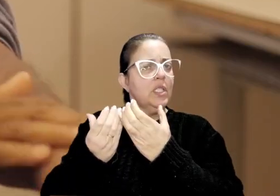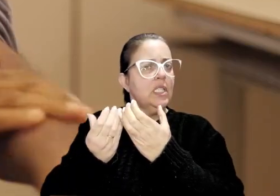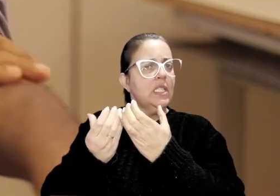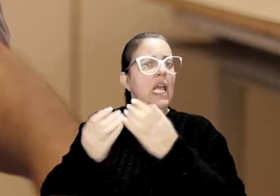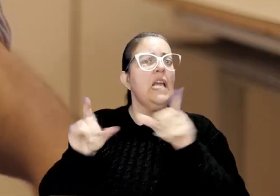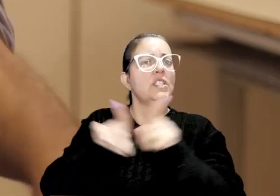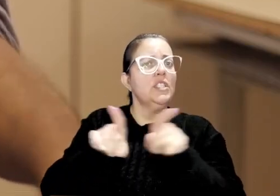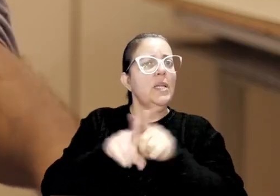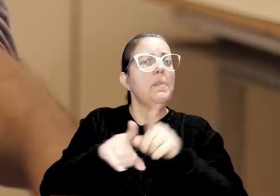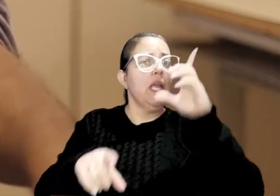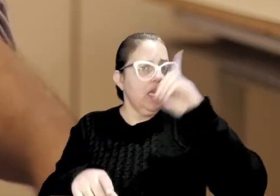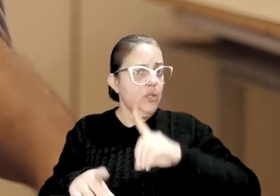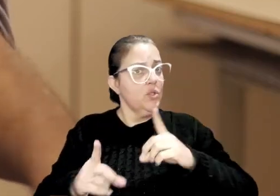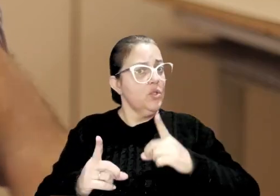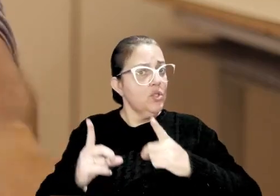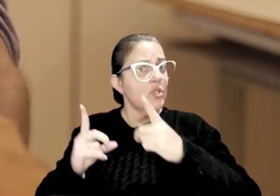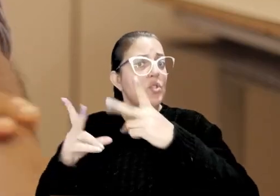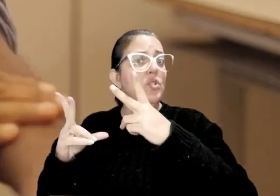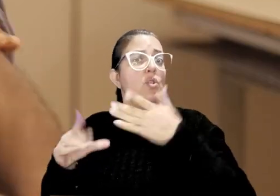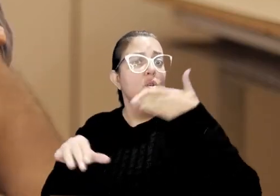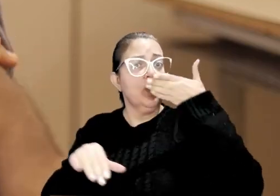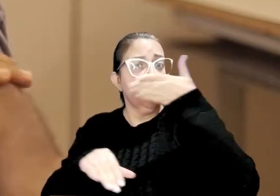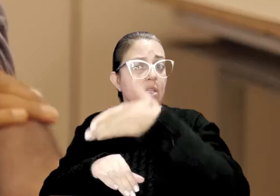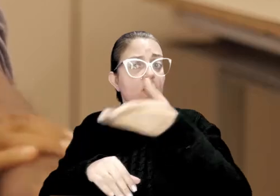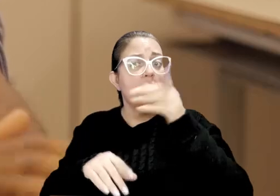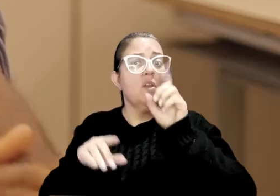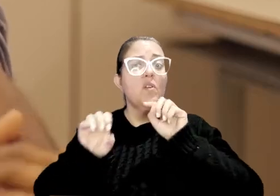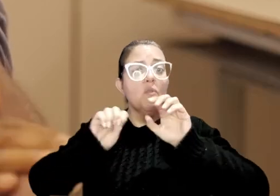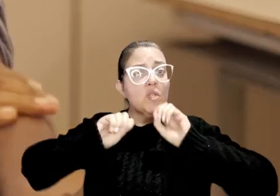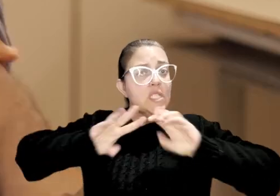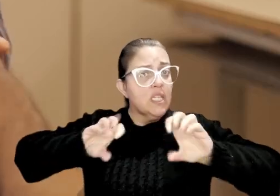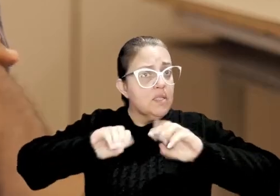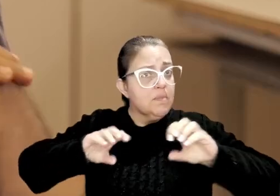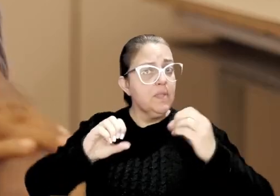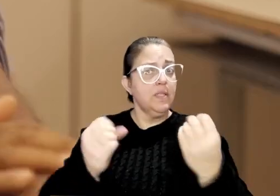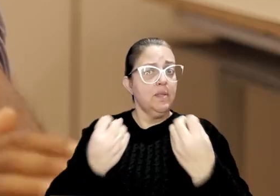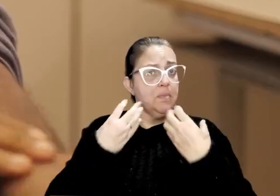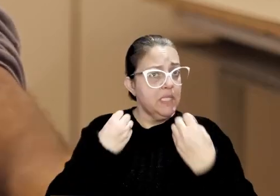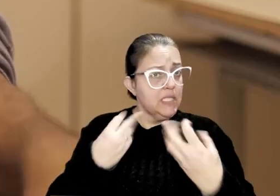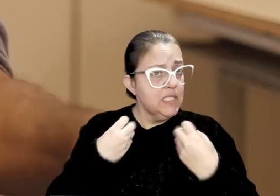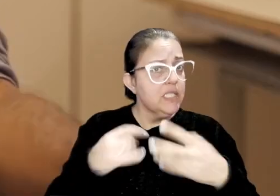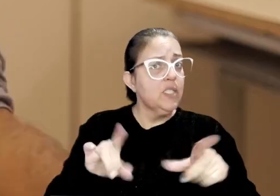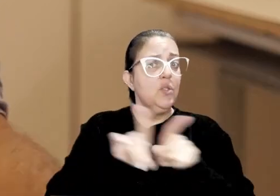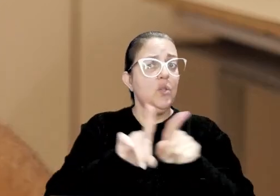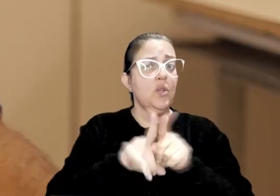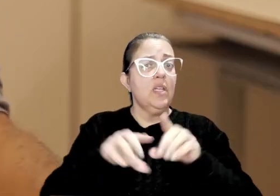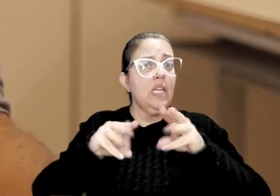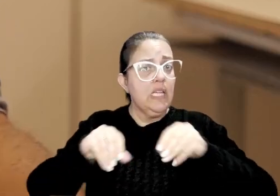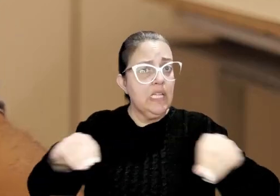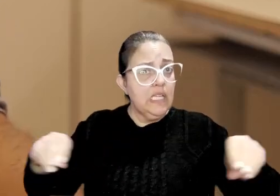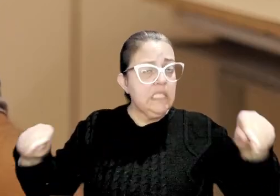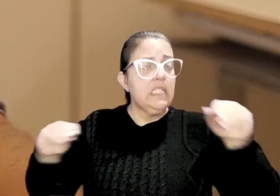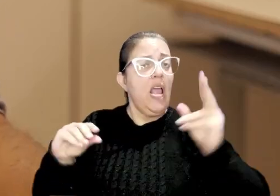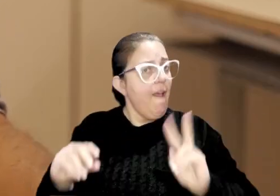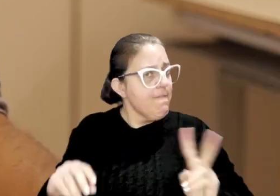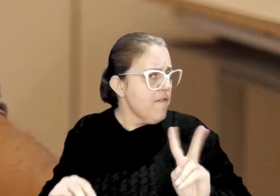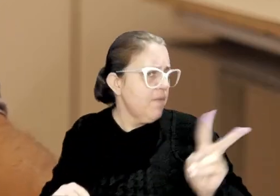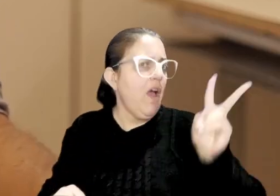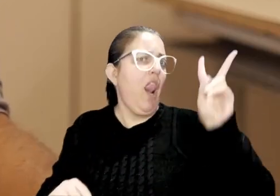que a Terra sempre valorizar a terra PR PR deixar que até até teve uma reunião uma vez parou noop